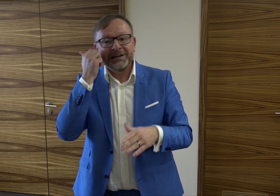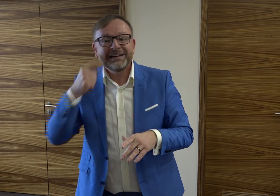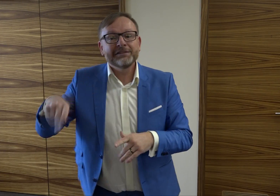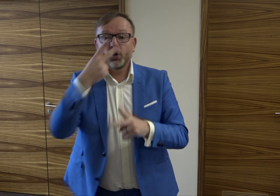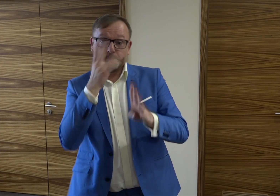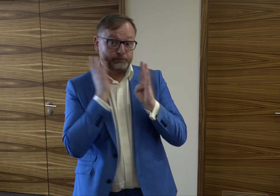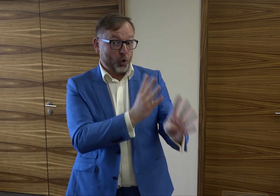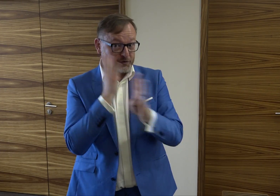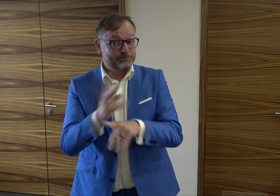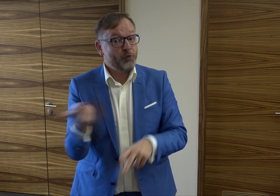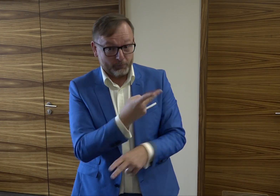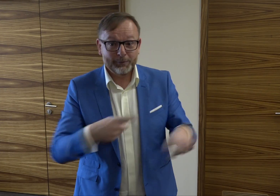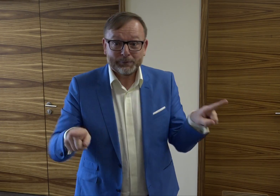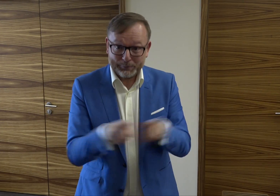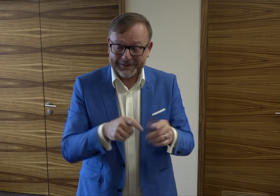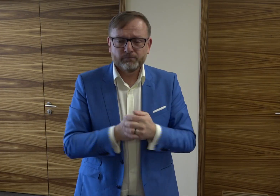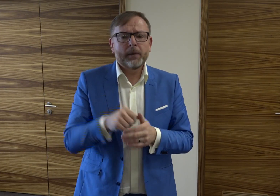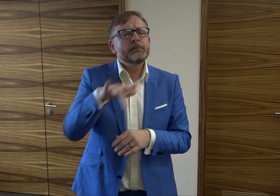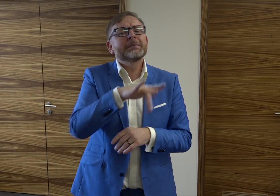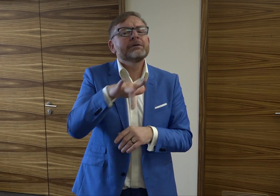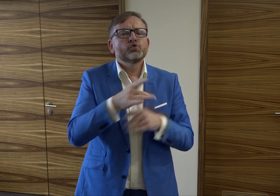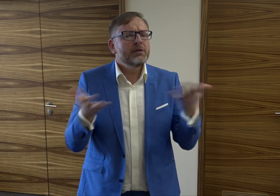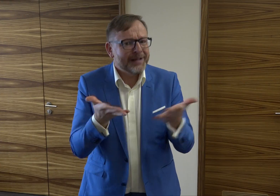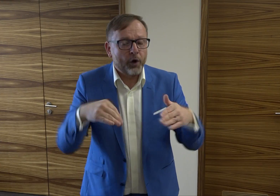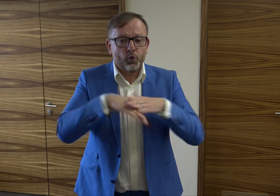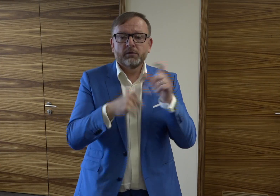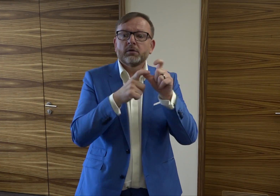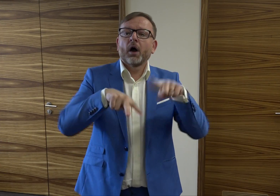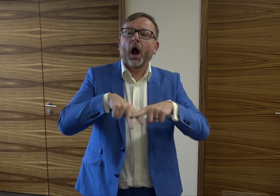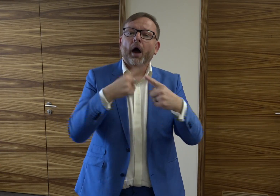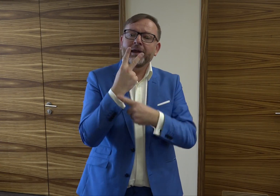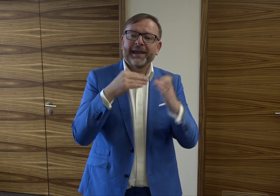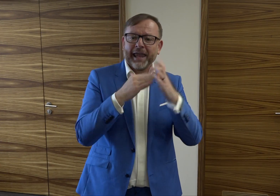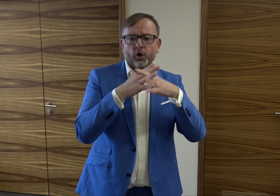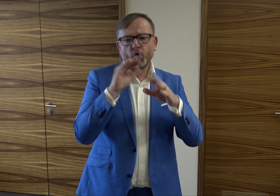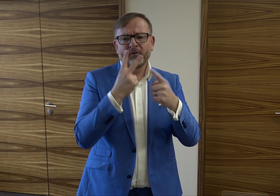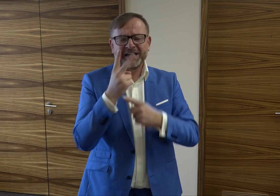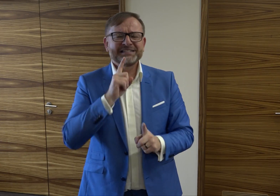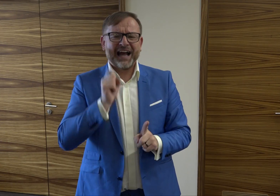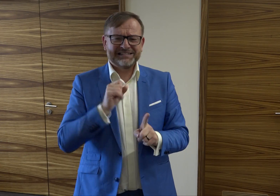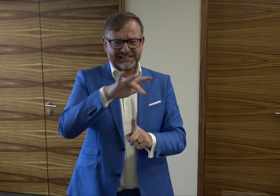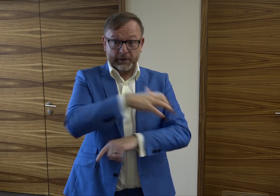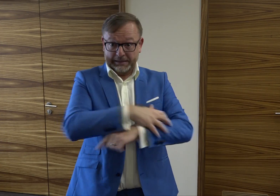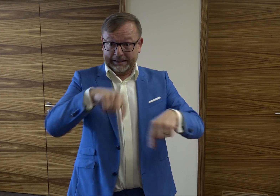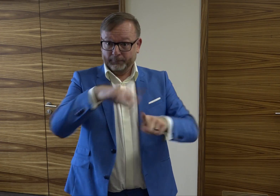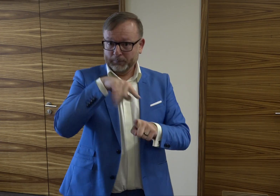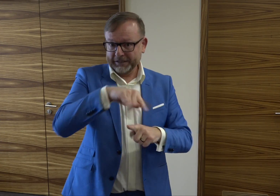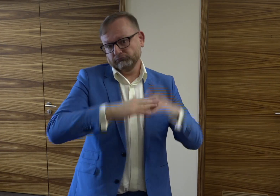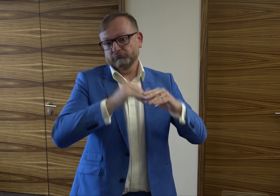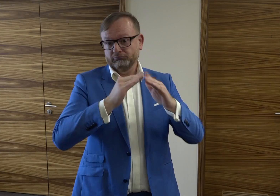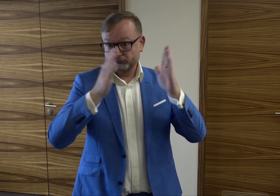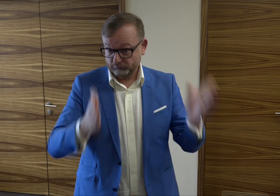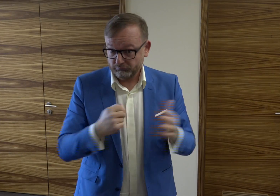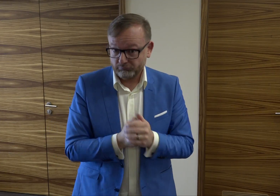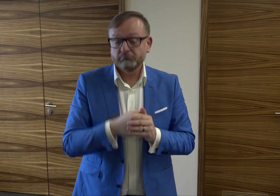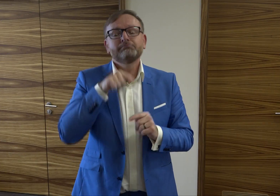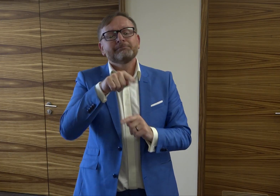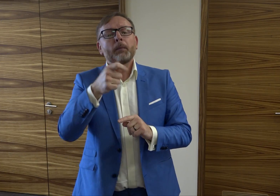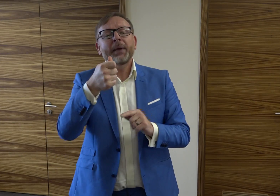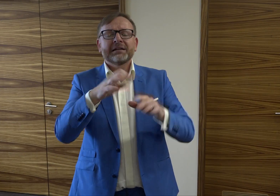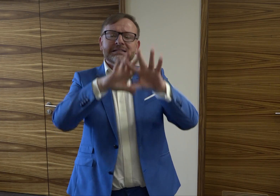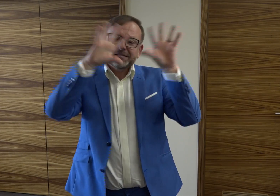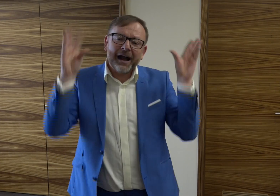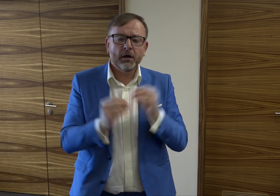Muzea východních Čech včetně vytvoření otevřeného depozitáře, který muzeum zpřístupní veřejnosti.